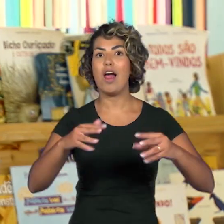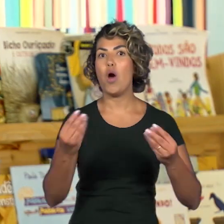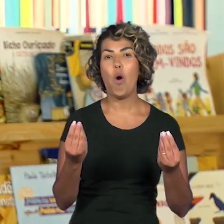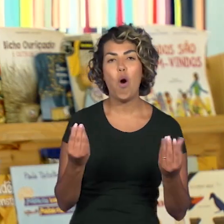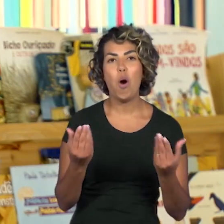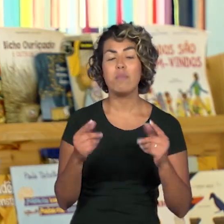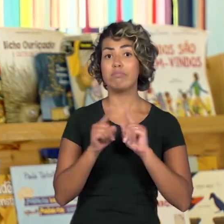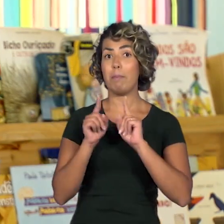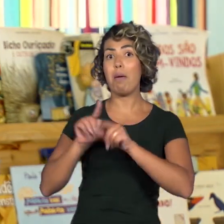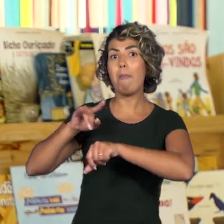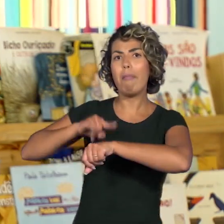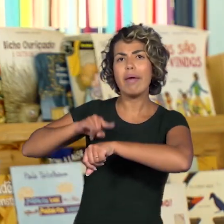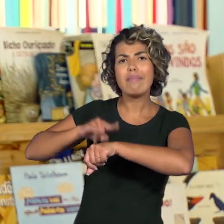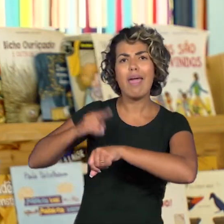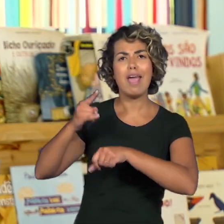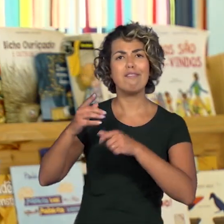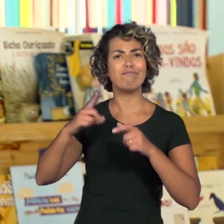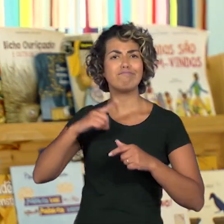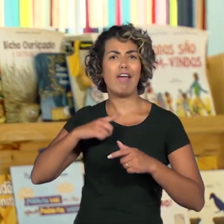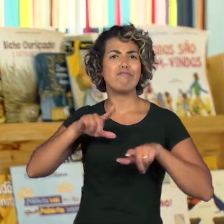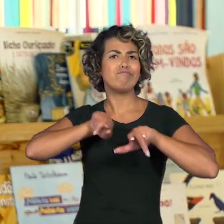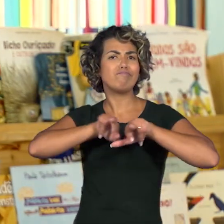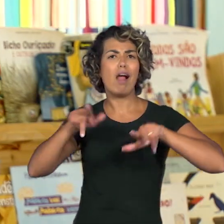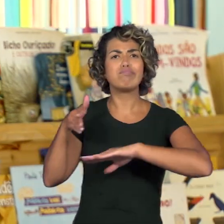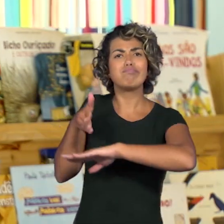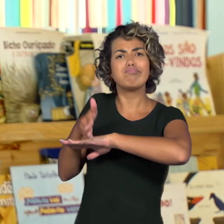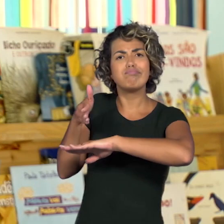COMO OS BANHEIROS, TROCADORES,